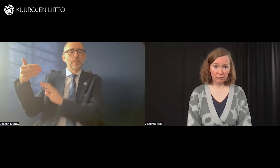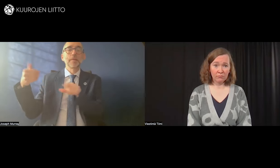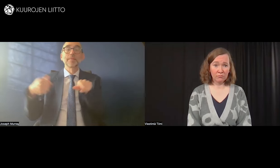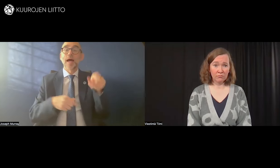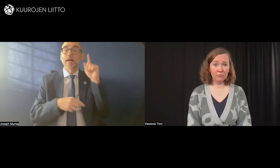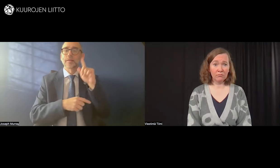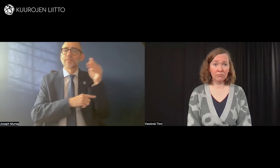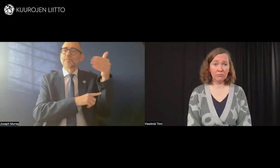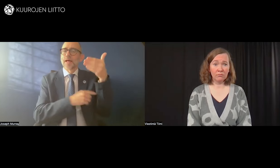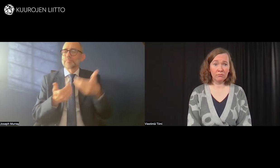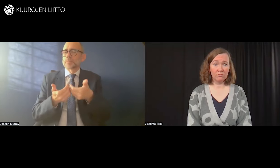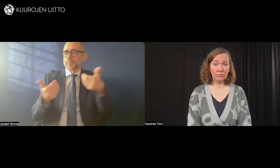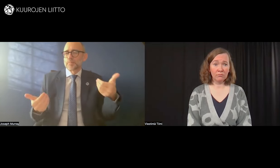Kuurojen lippu on siis eri asia.